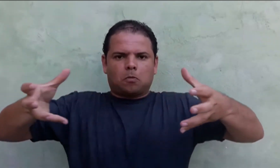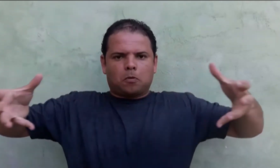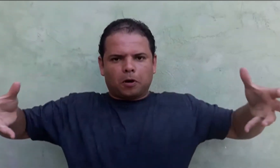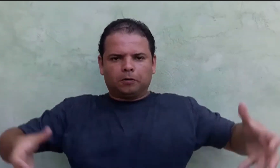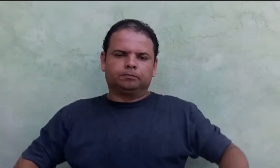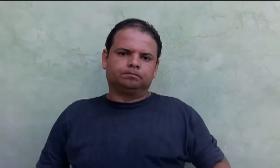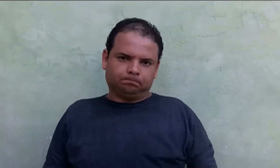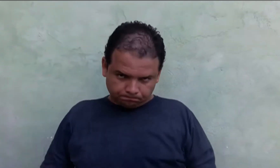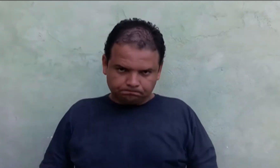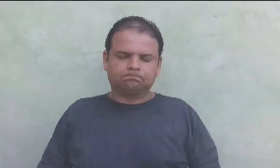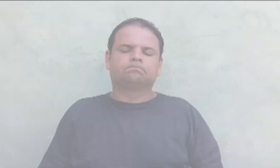Obrigado!